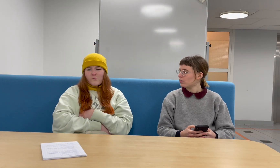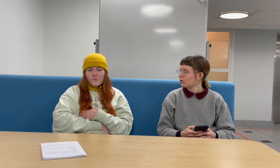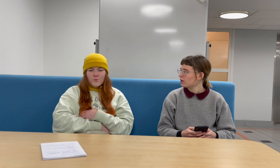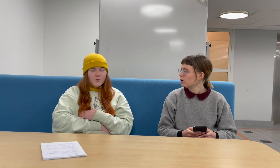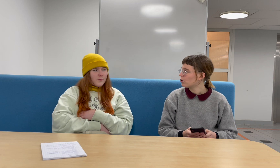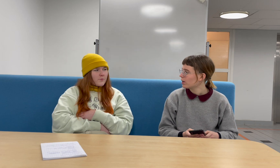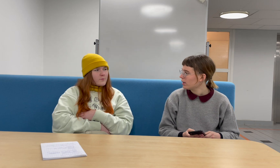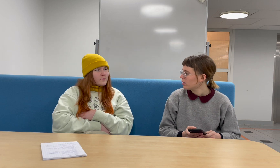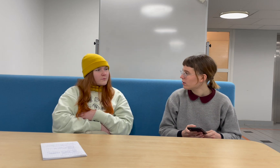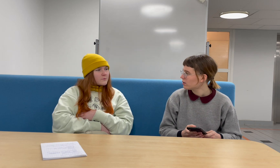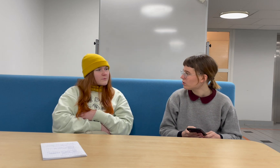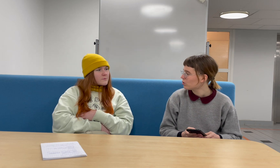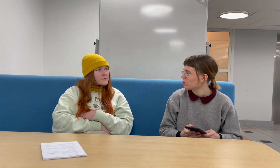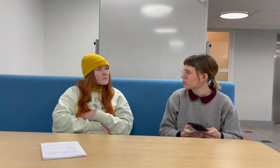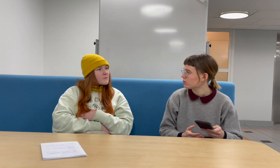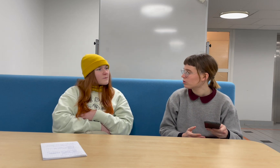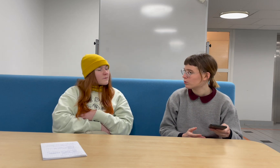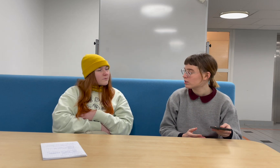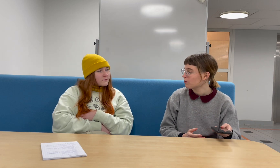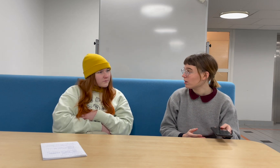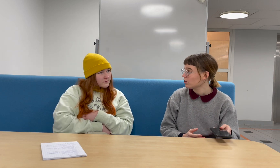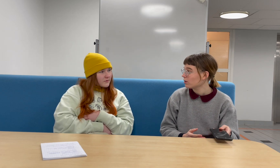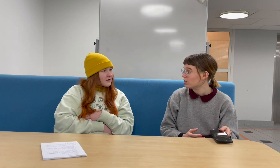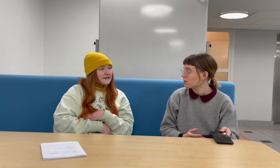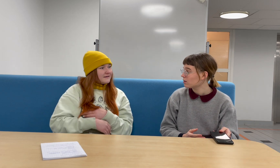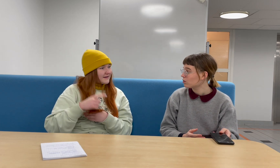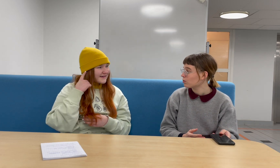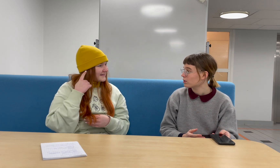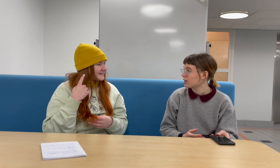Oletko kunnossa? Onko sinulla nälkä, haluatko omenan?